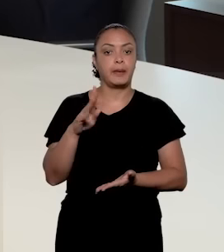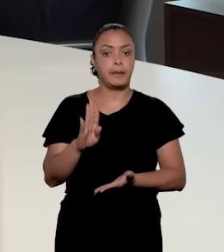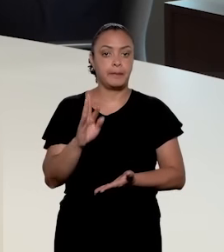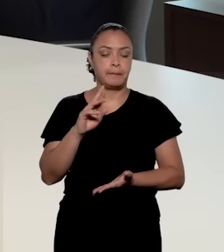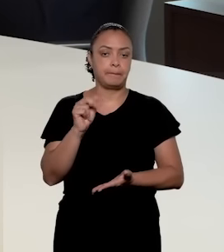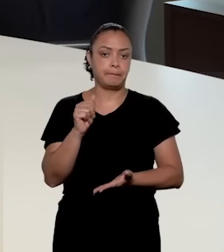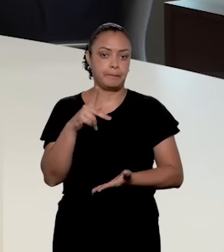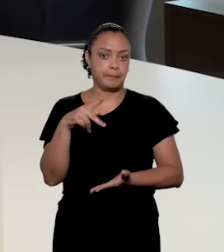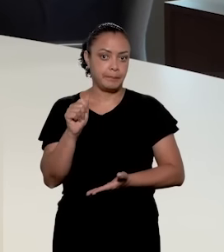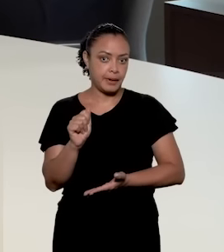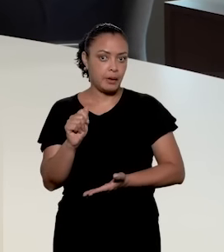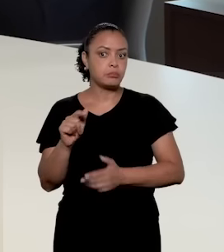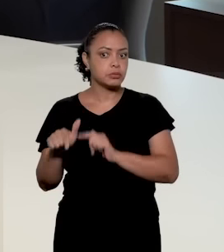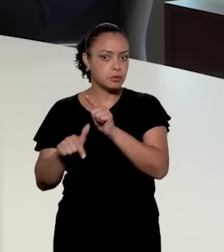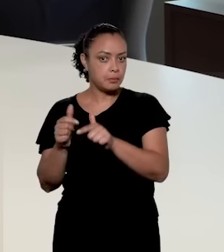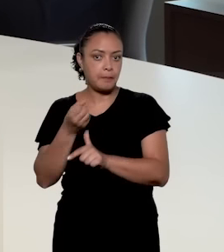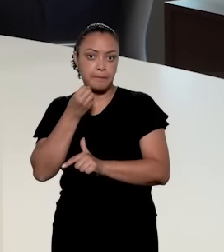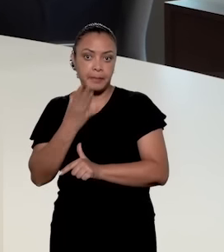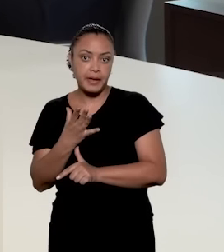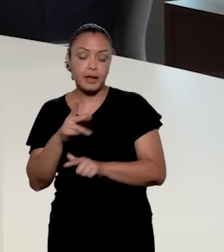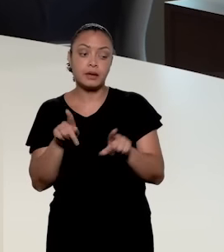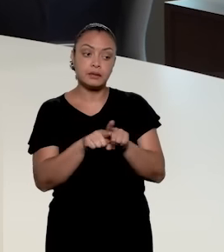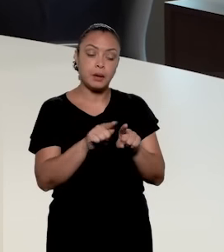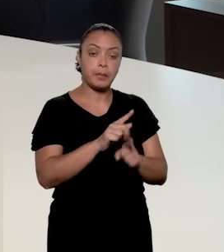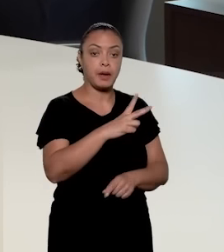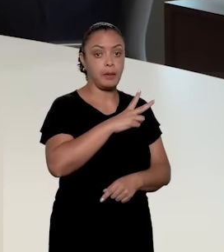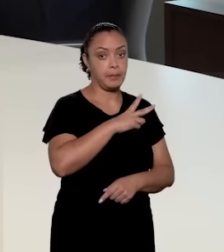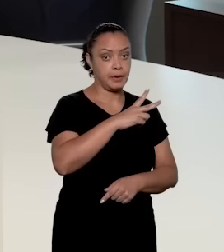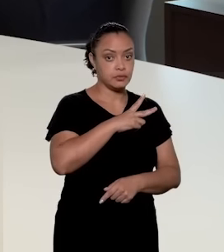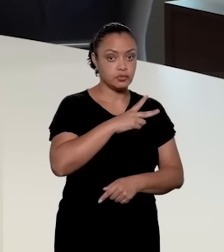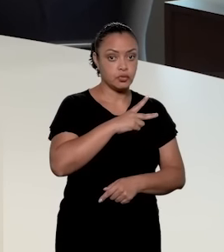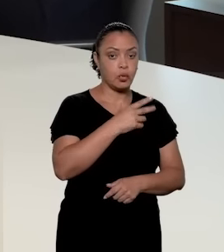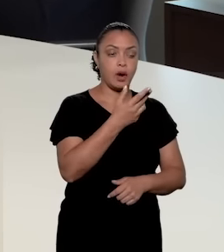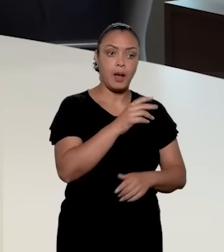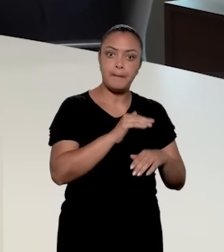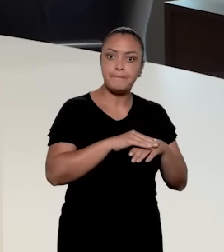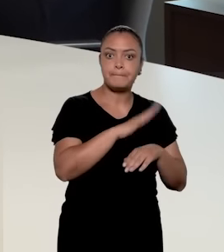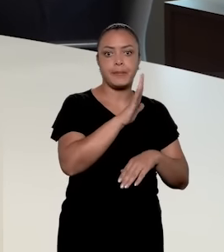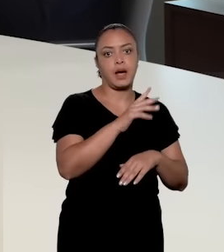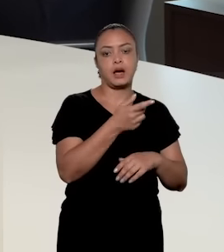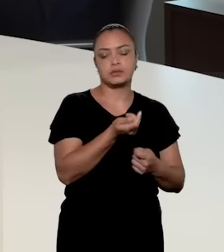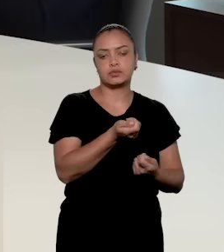temos a Embrapa trabalhando bem, mas tem o setor privado produzindo muito mais na área de energia